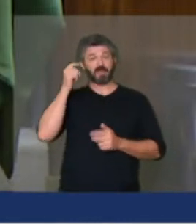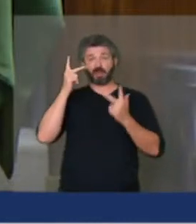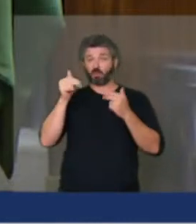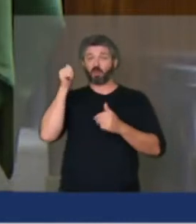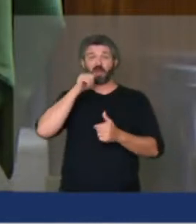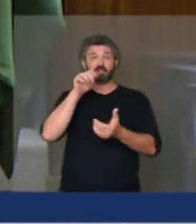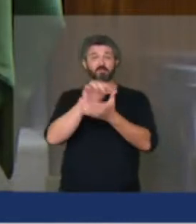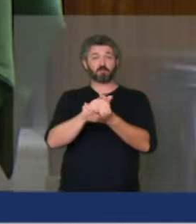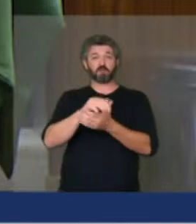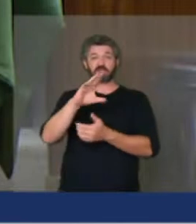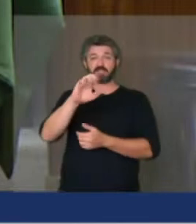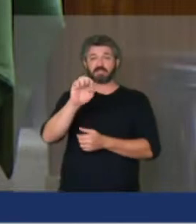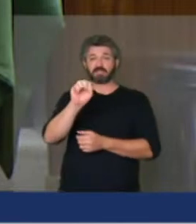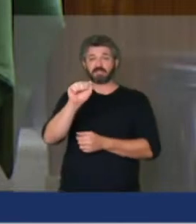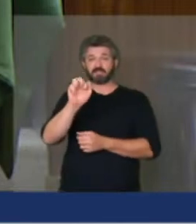NÃO BASTA SER HONESTO ELE TEM